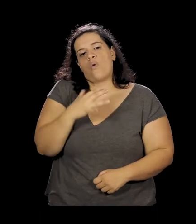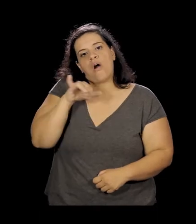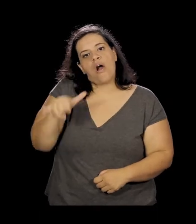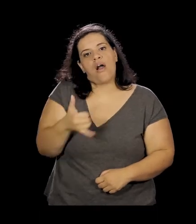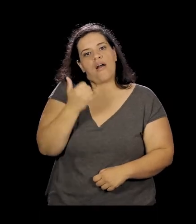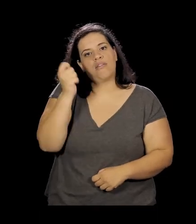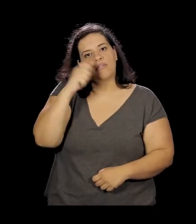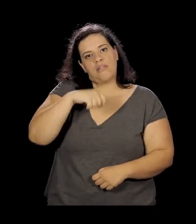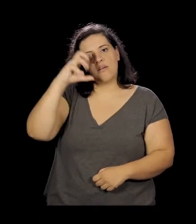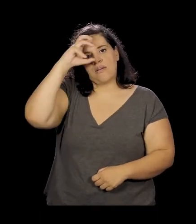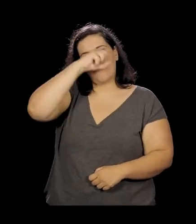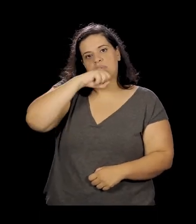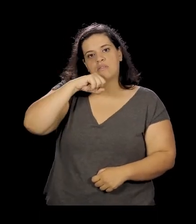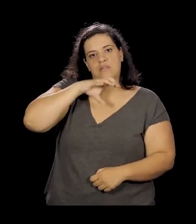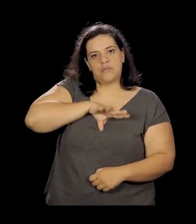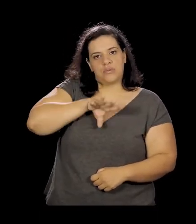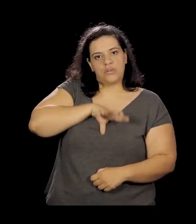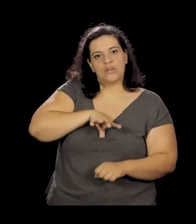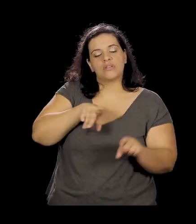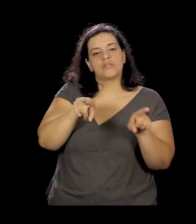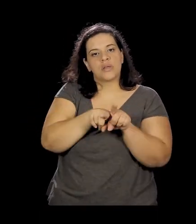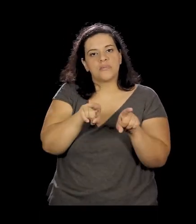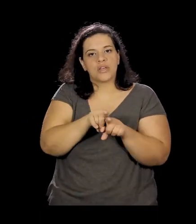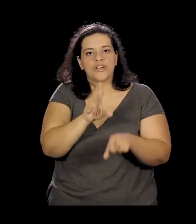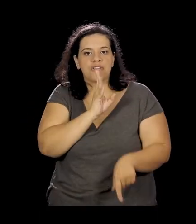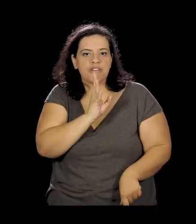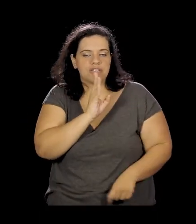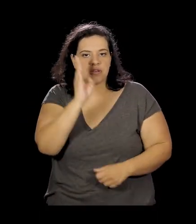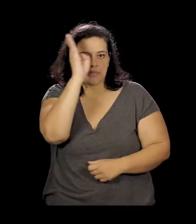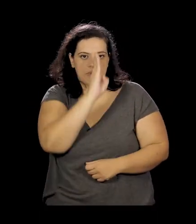em saber português e conhecer o Brasil.